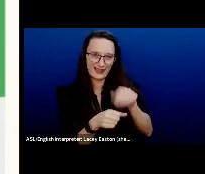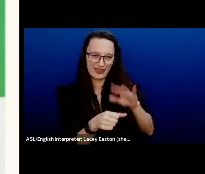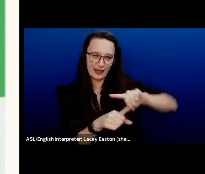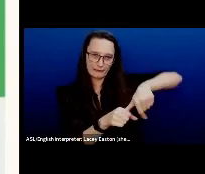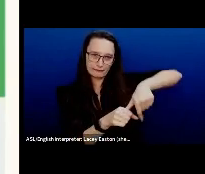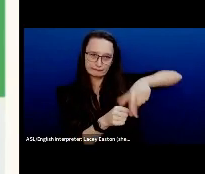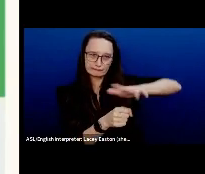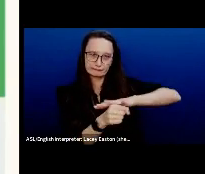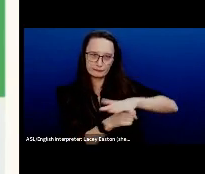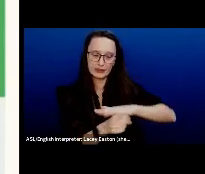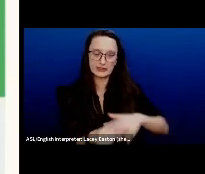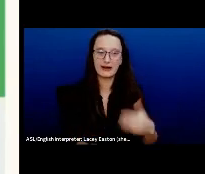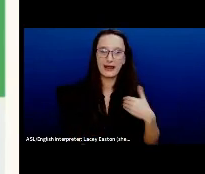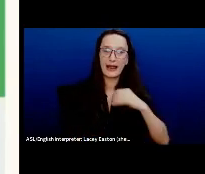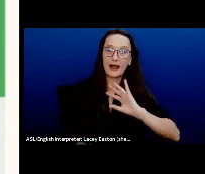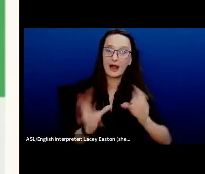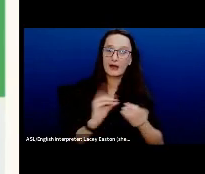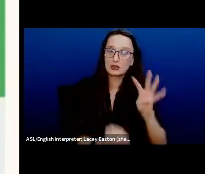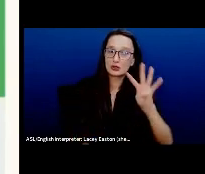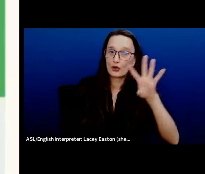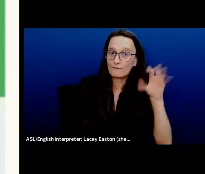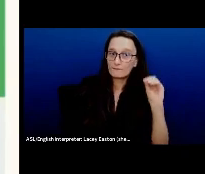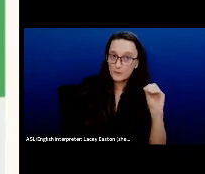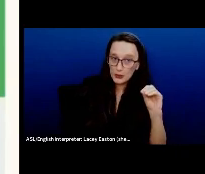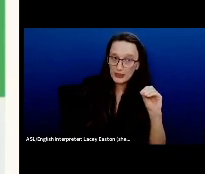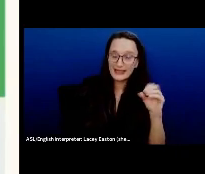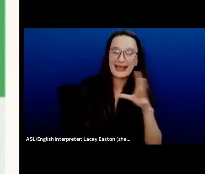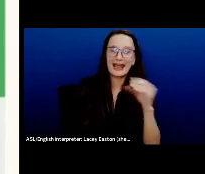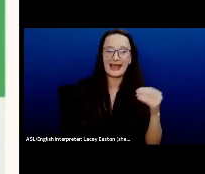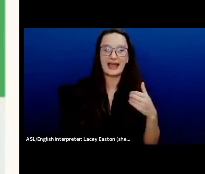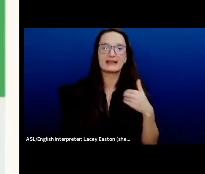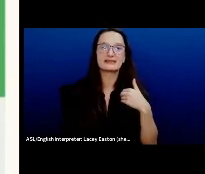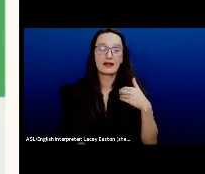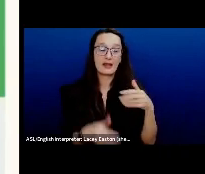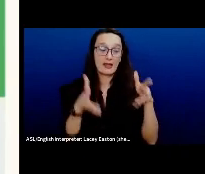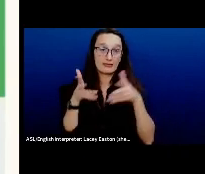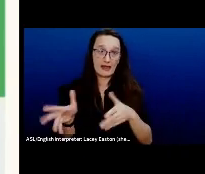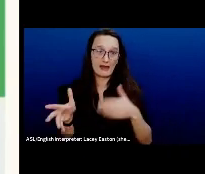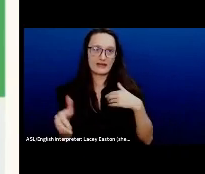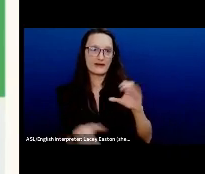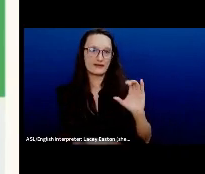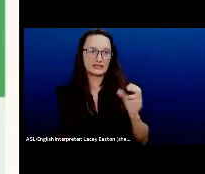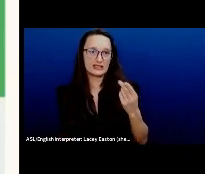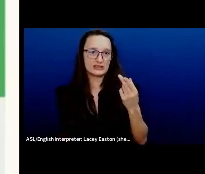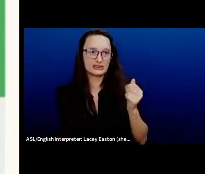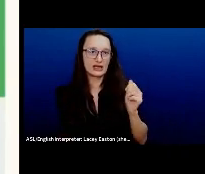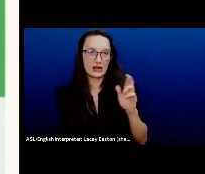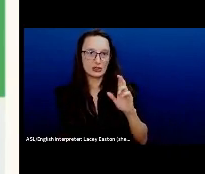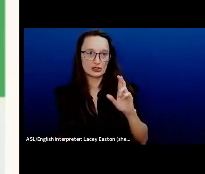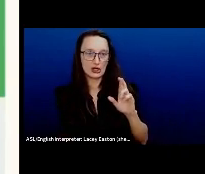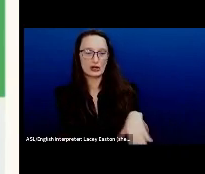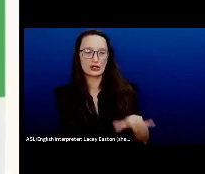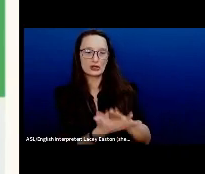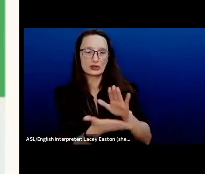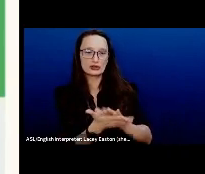son escuelas autónomas solo en el estado de California. Si desea obtener más información sobre los SELPA,